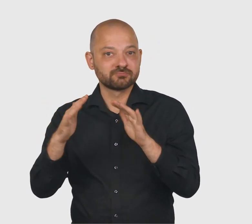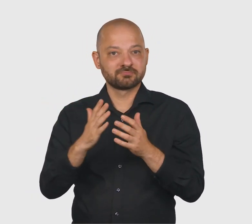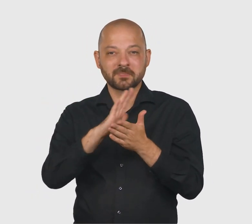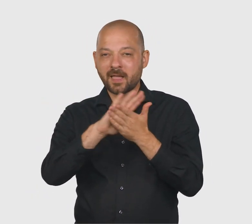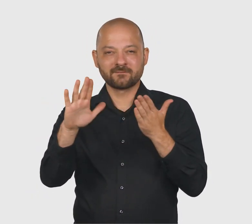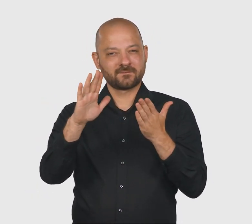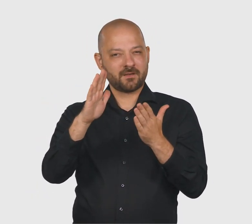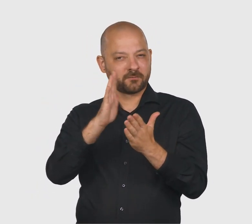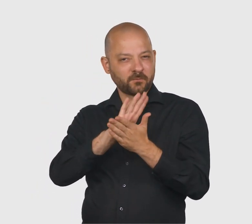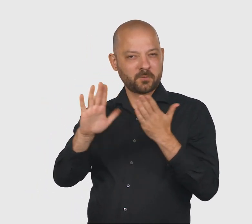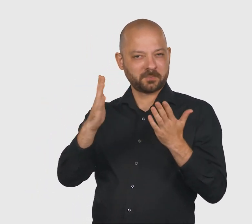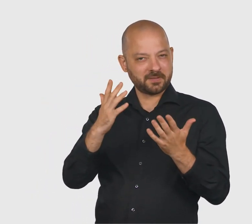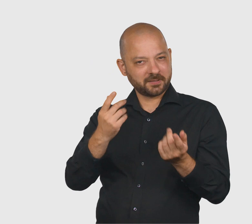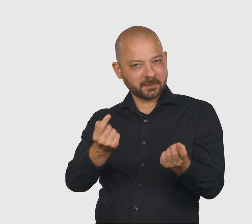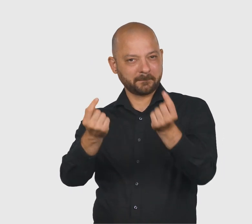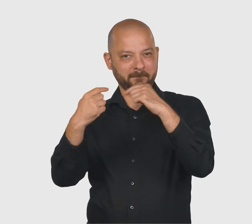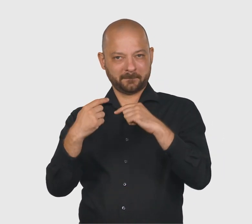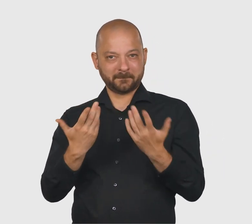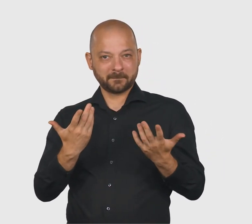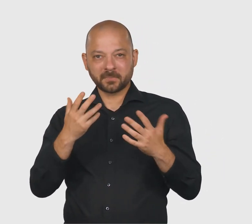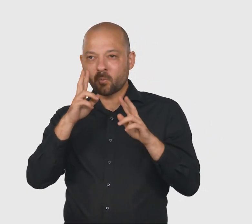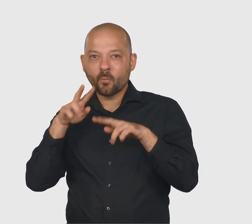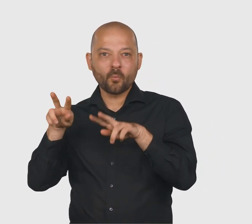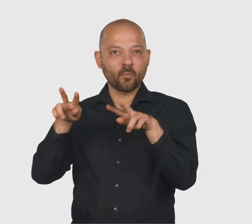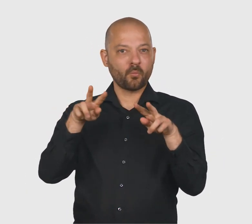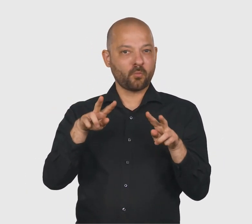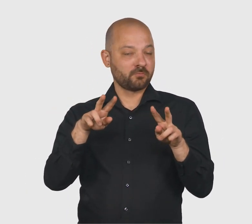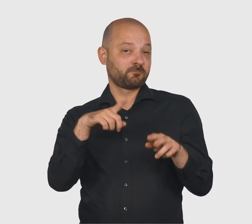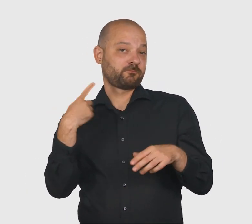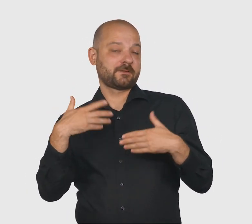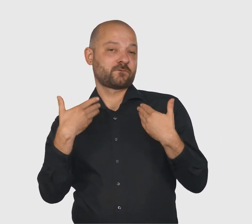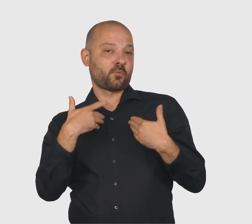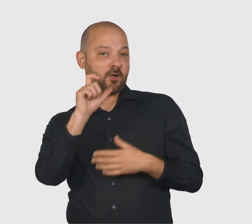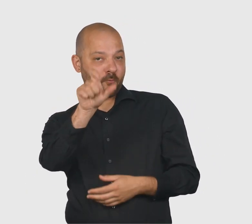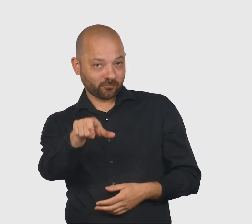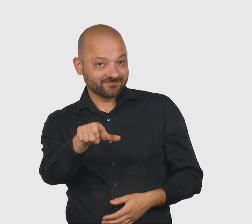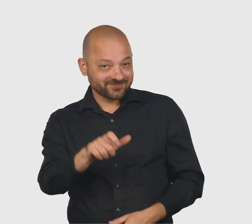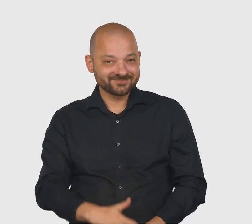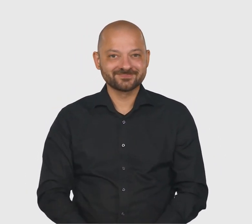Dann schauen Sie bei uns vorbei, wir freuen uns auf Sie!